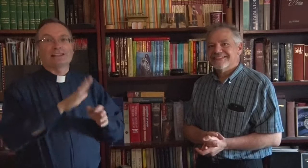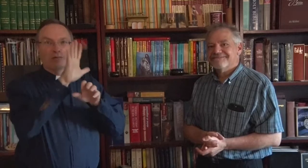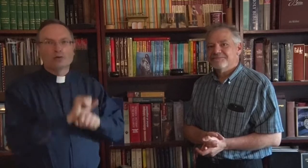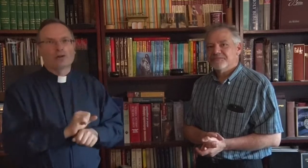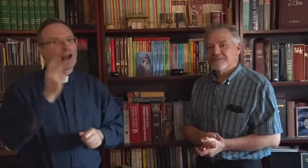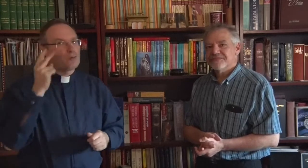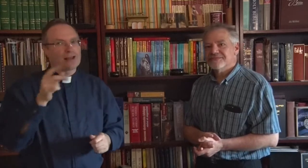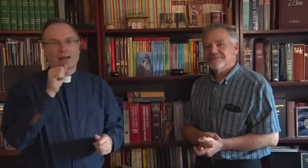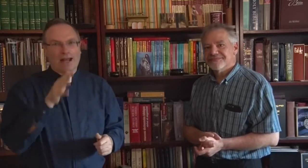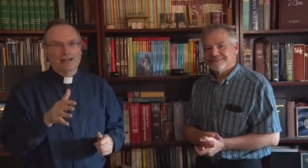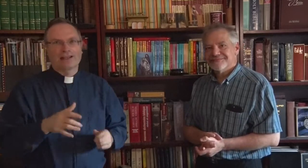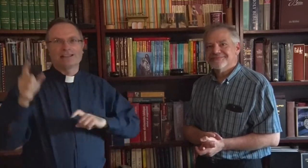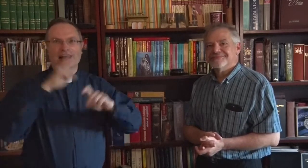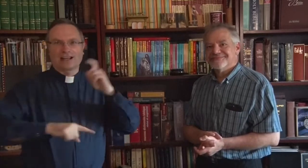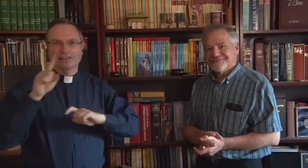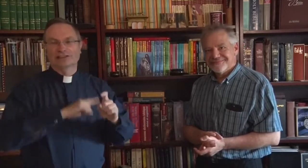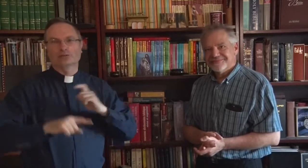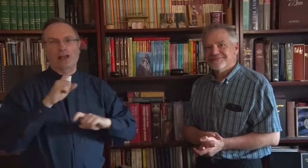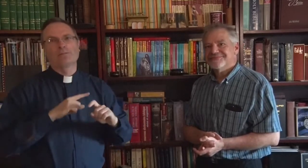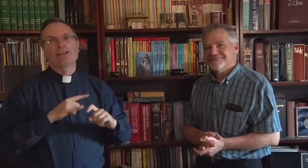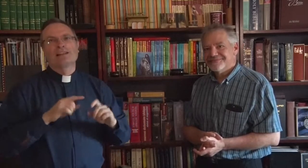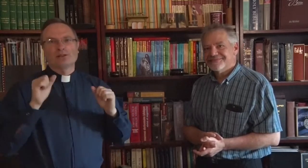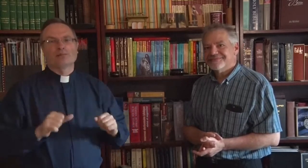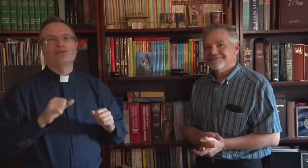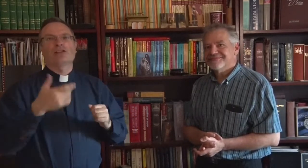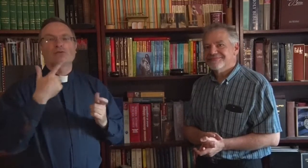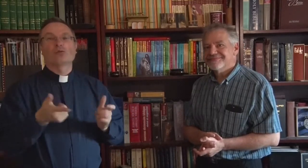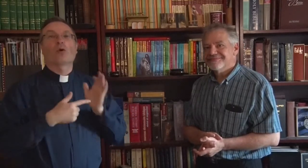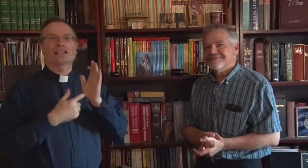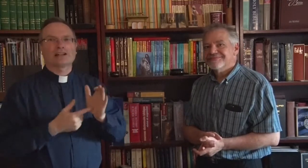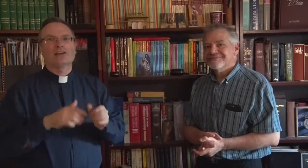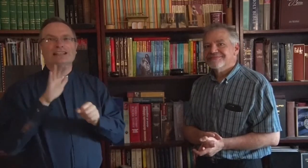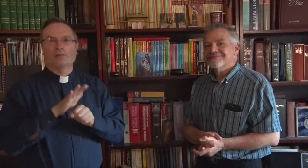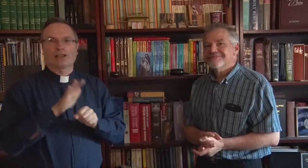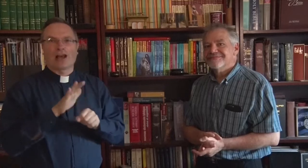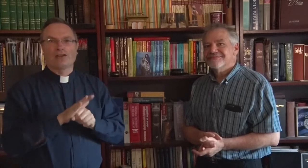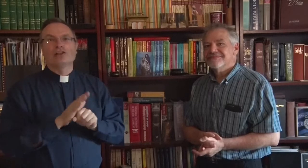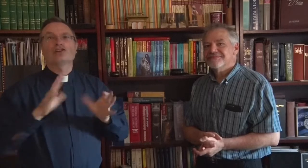Il était habitué à voir le langage gestuel de sa mère. Et il peut vous montrer le témoignage